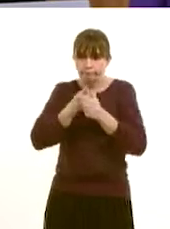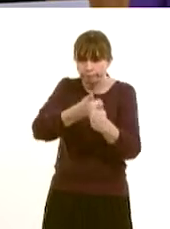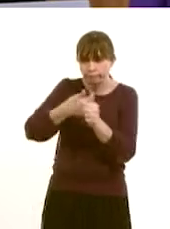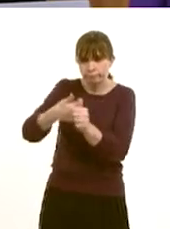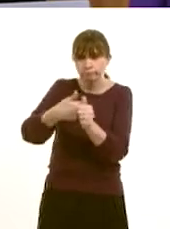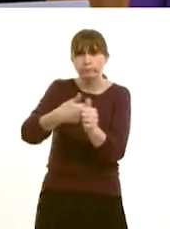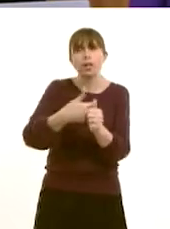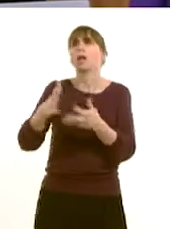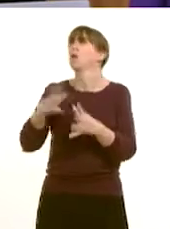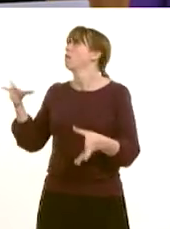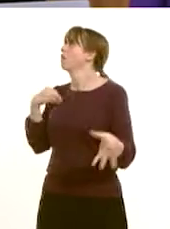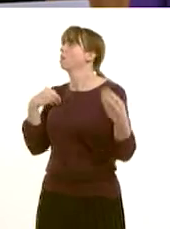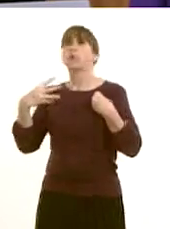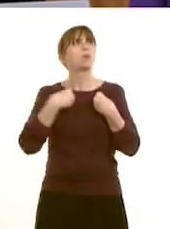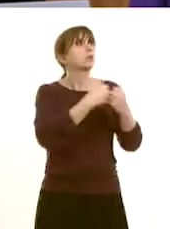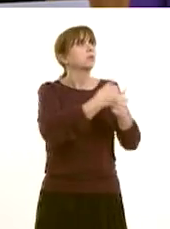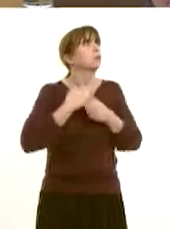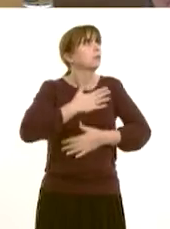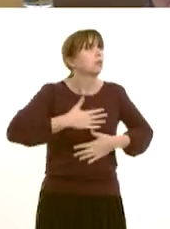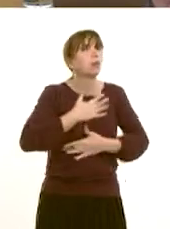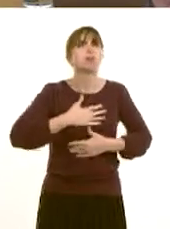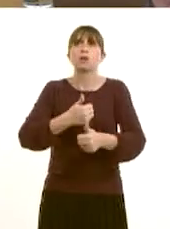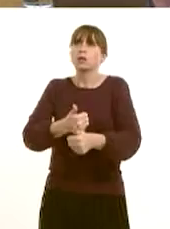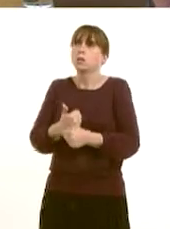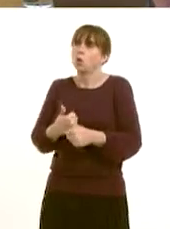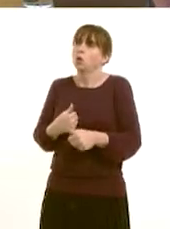Carwyn Jones: Mae triniaeth feddygol yn bwysig, ond wrth gwrs dynaír cam cyntaf.